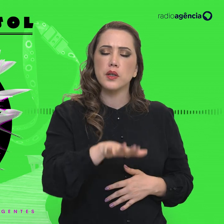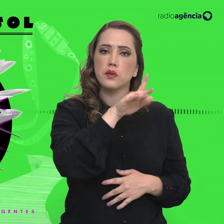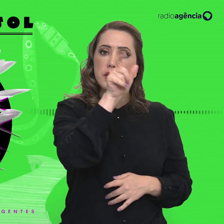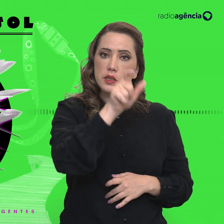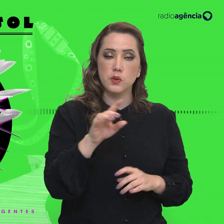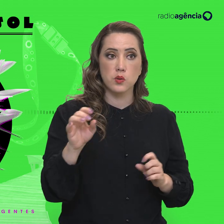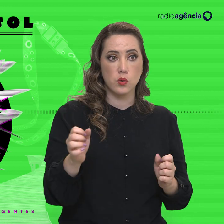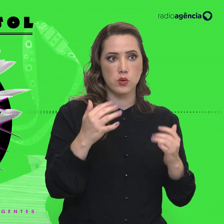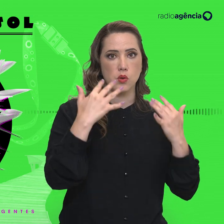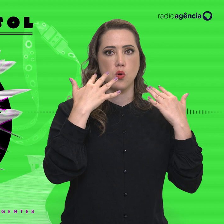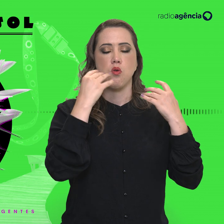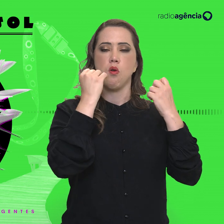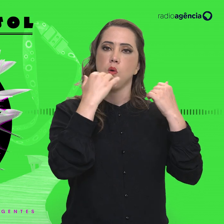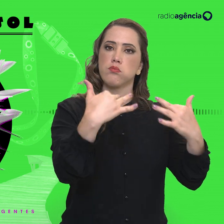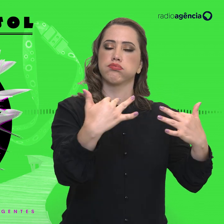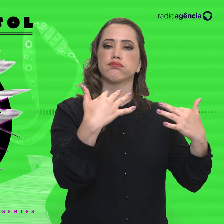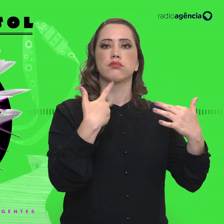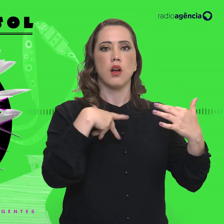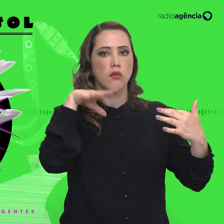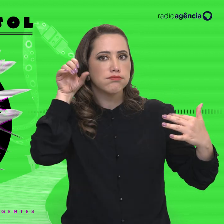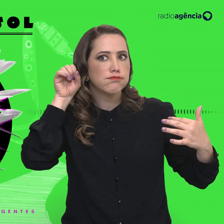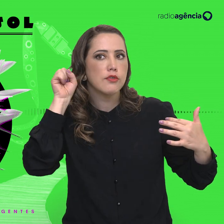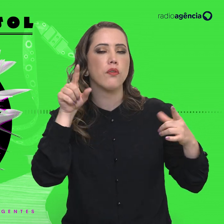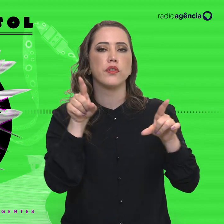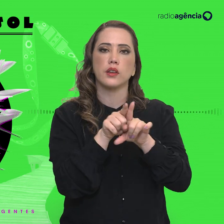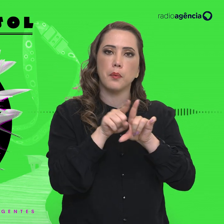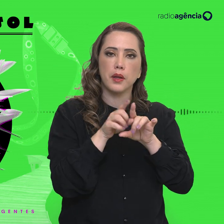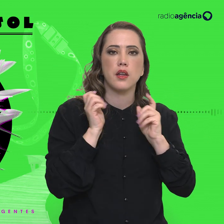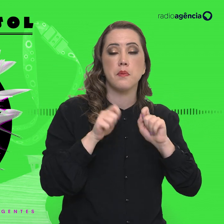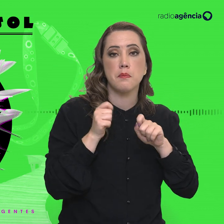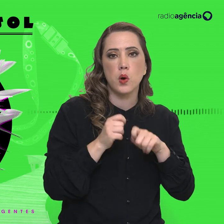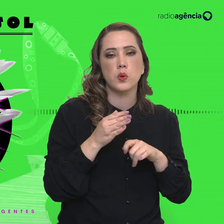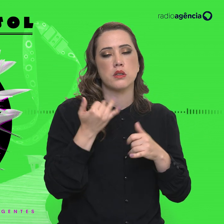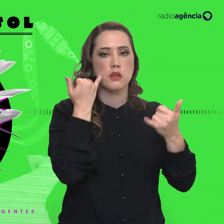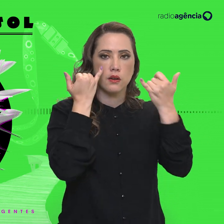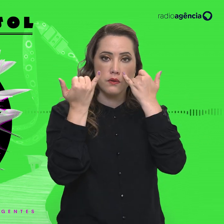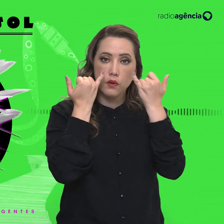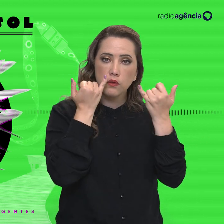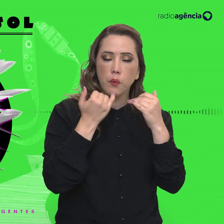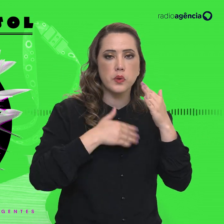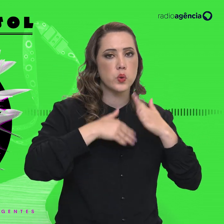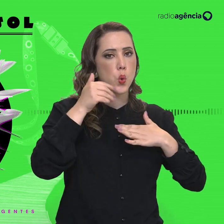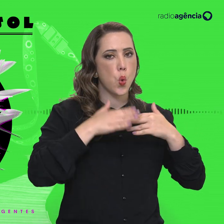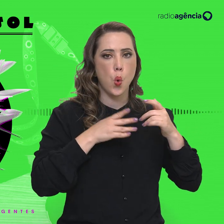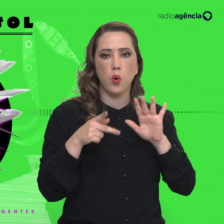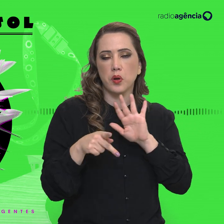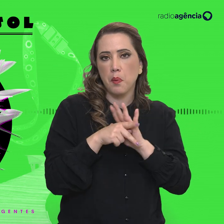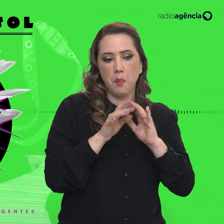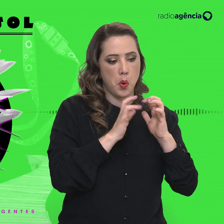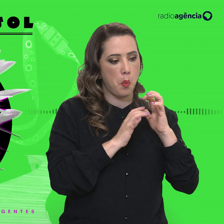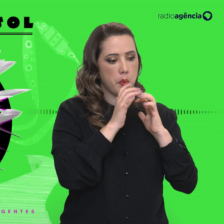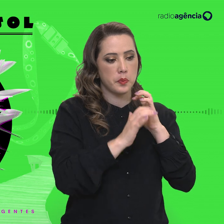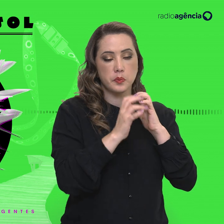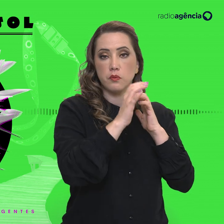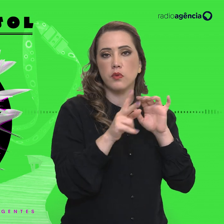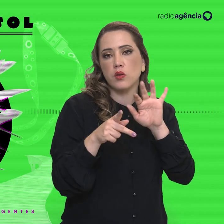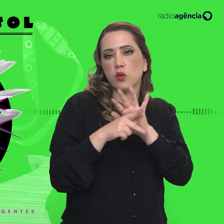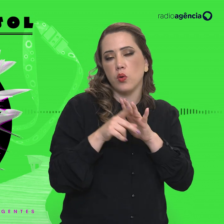nos ouvir, nos identificar e tenha acesso à informação, independente da sua neurodiversidade, da sua dificuldade.